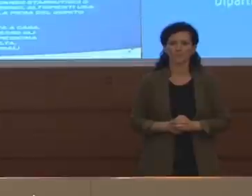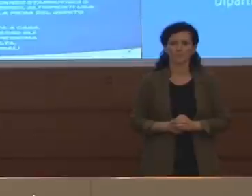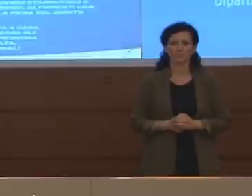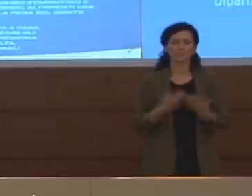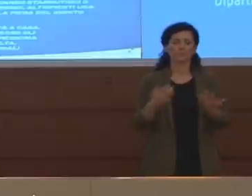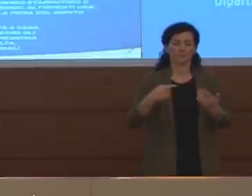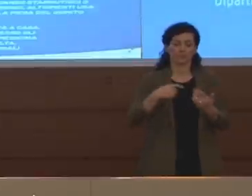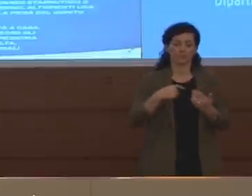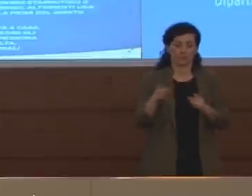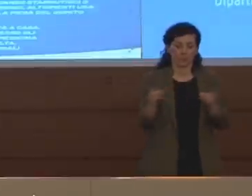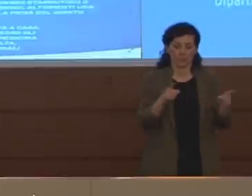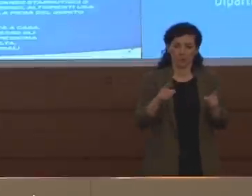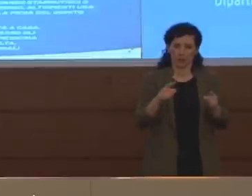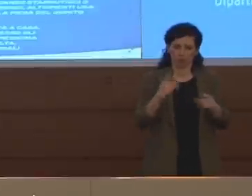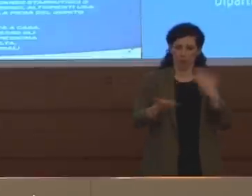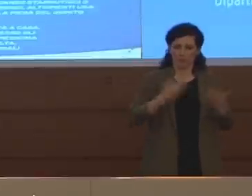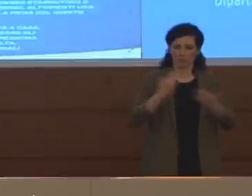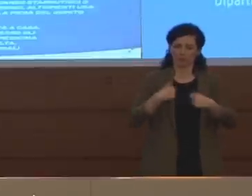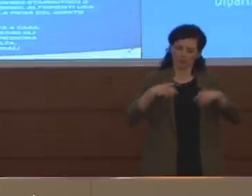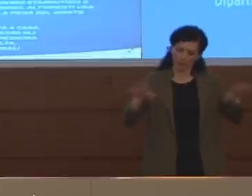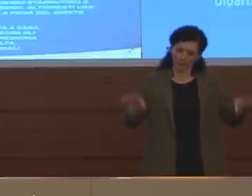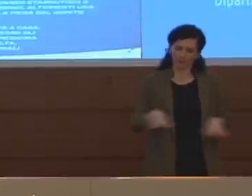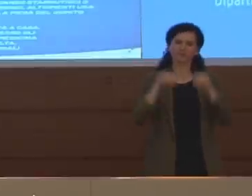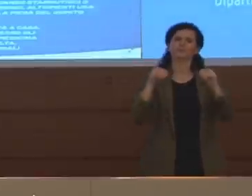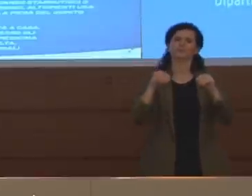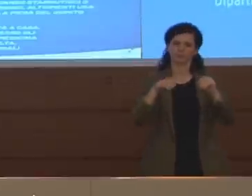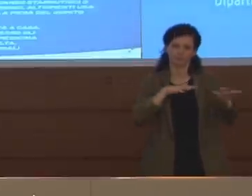dell'emergenza avviato una ricognizione nell'ambito delle Strutture Operative